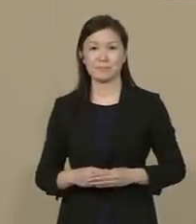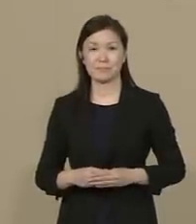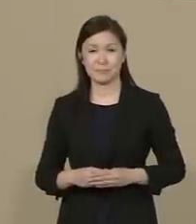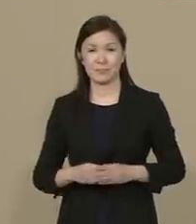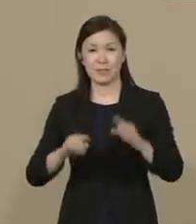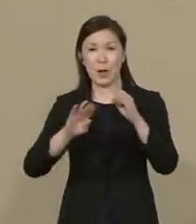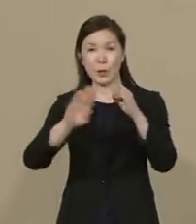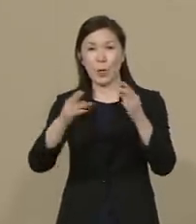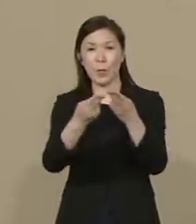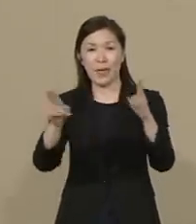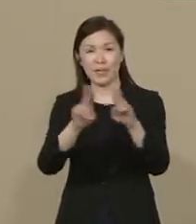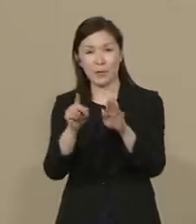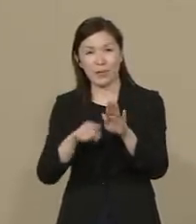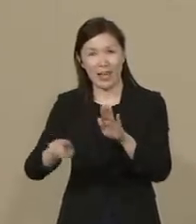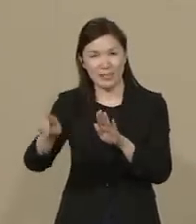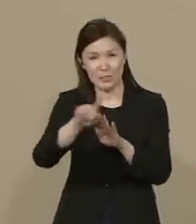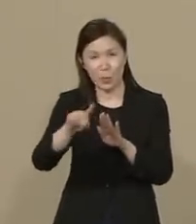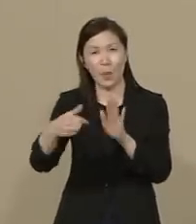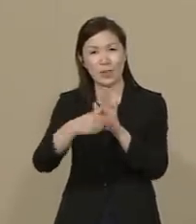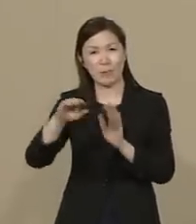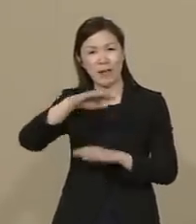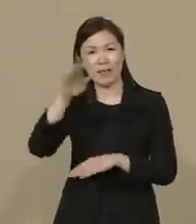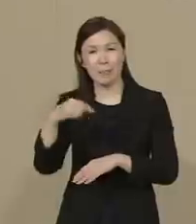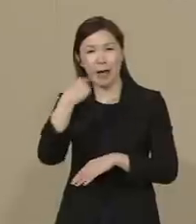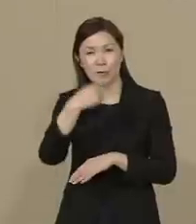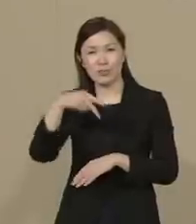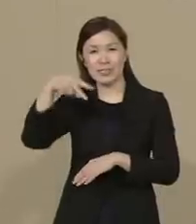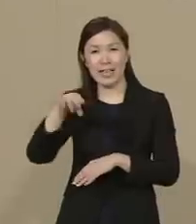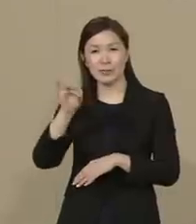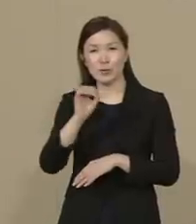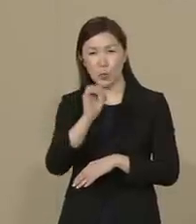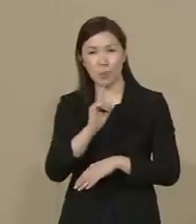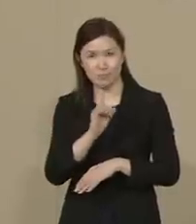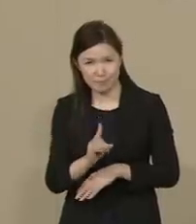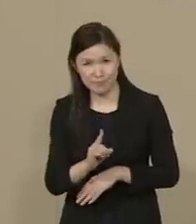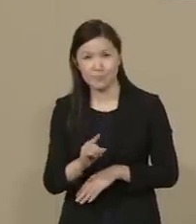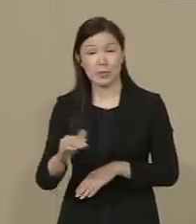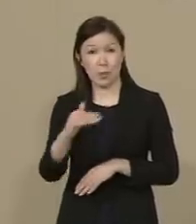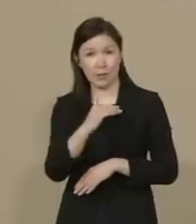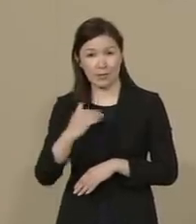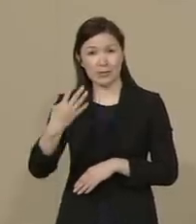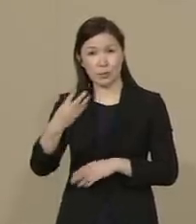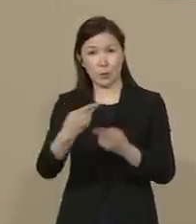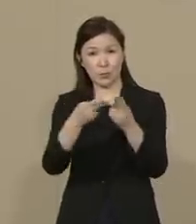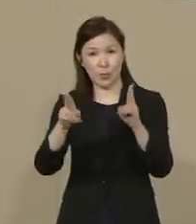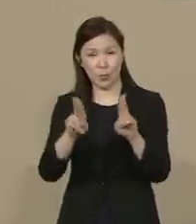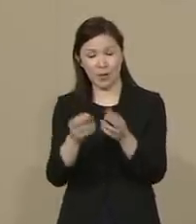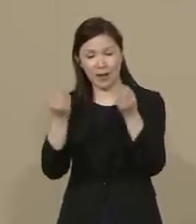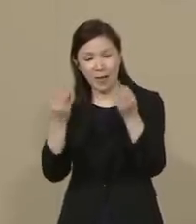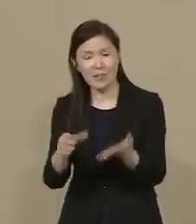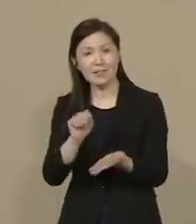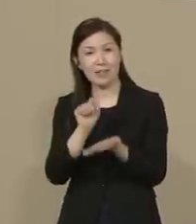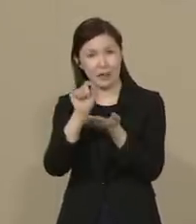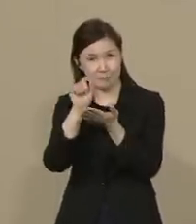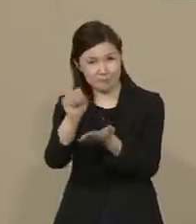公明党代表の山口那津男です 私たち与党は新たな提案をします